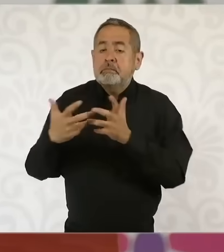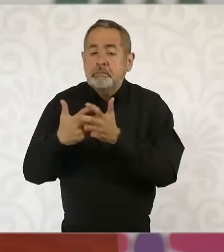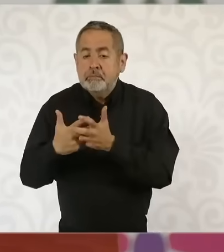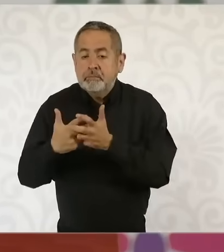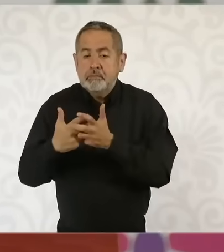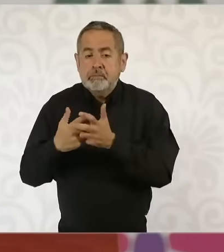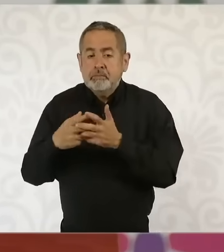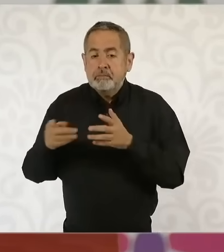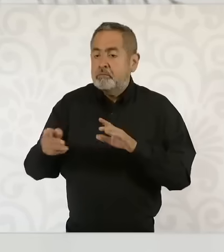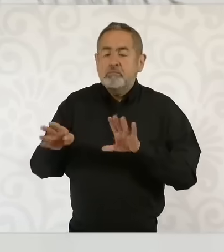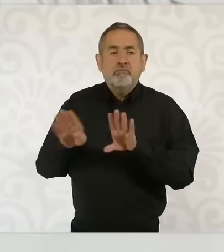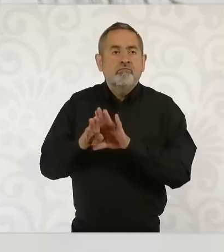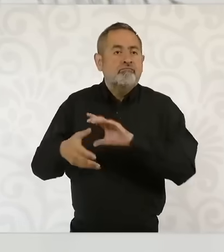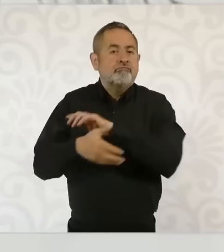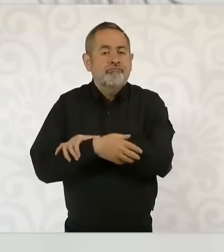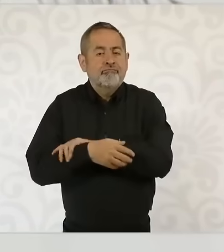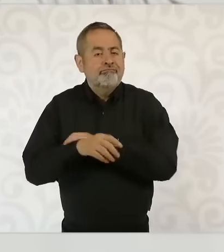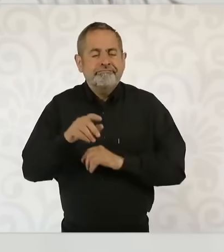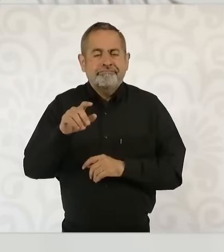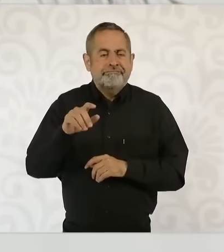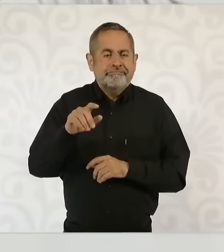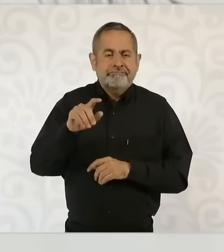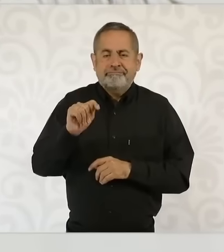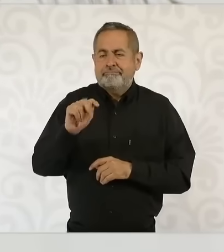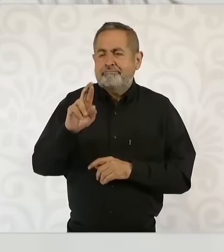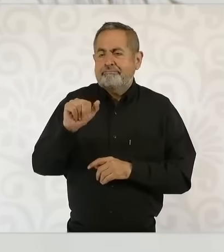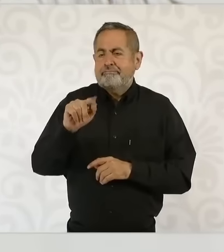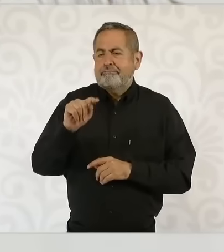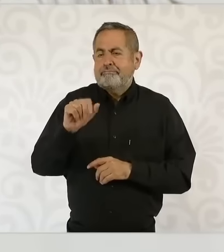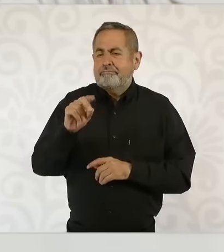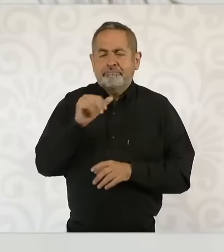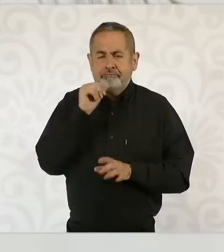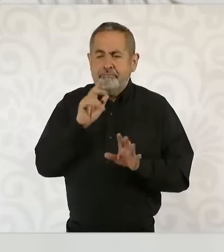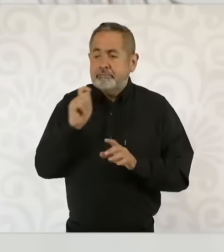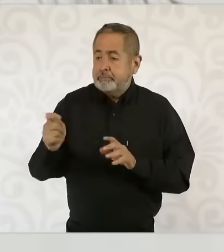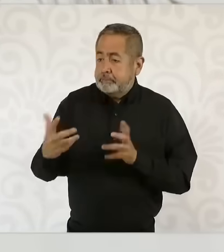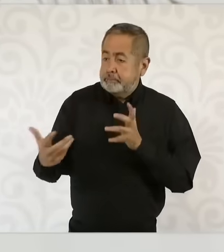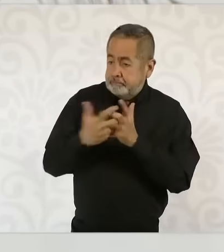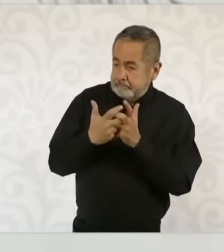hablando de un tratado de libre comercio ni mucho menos, sino complementar nuestras economías y